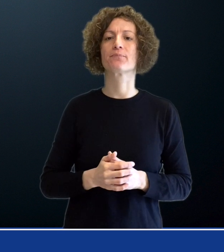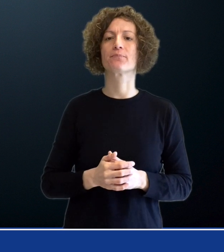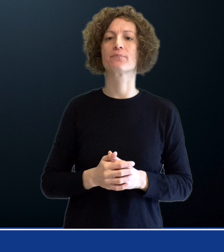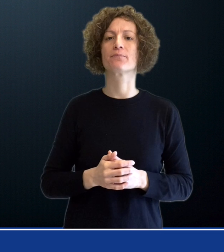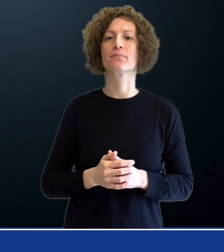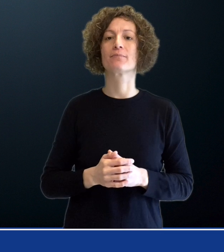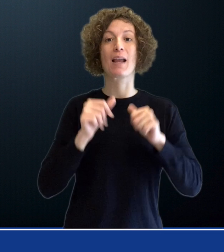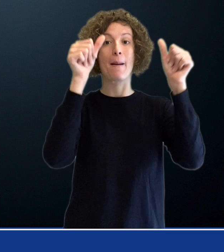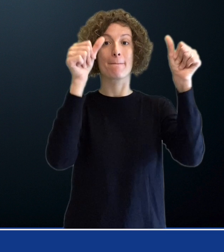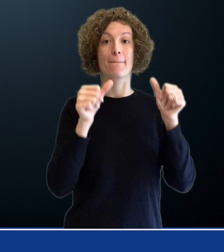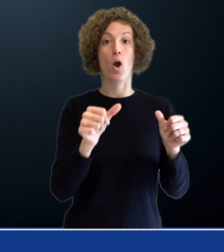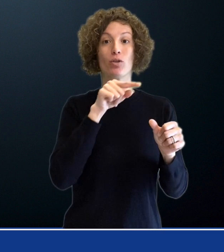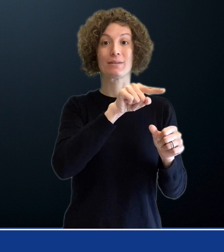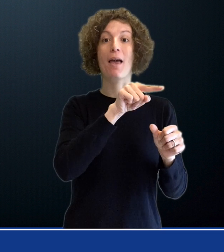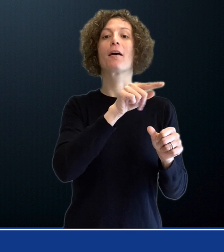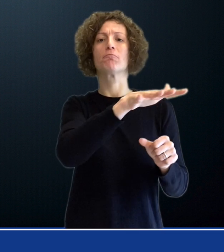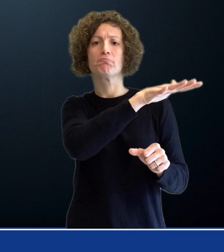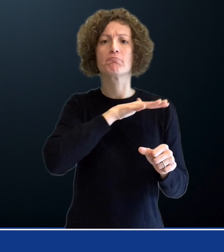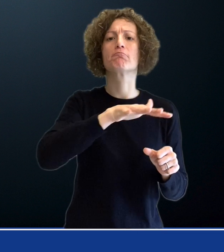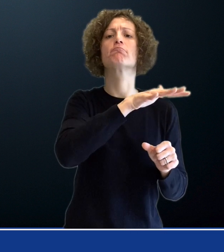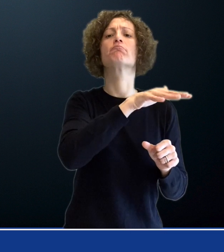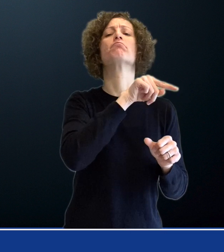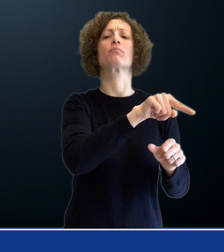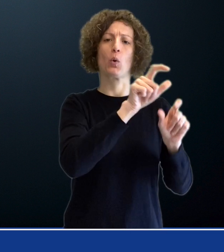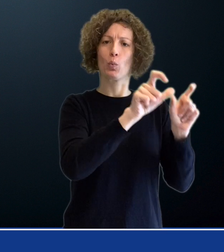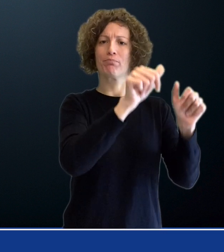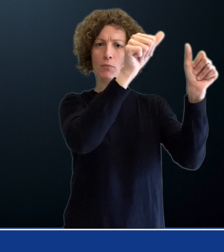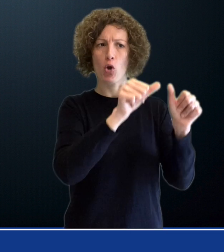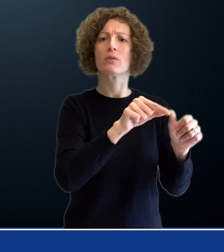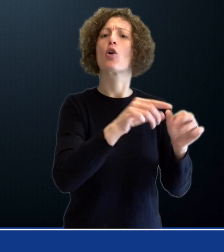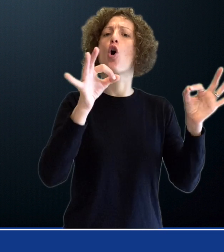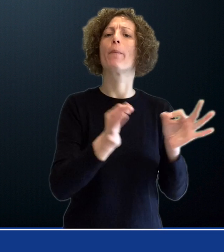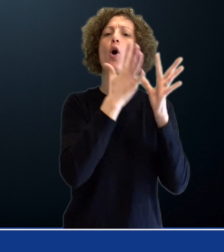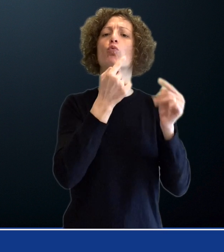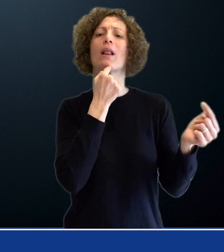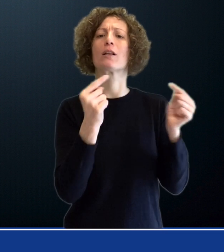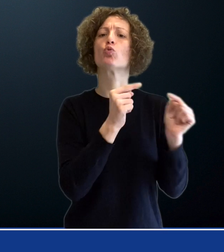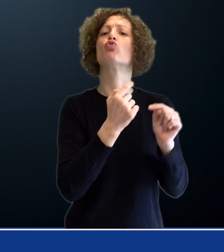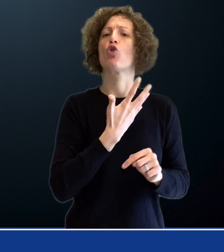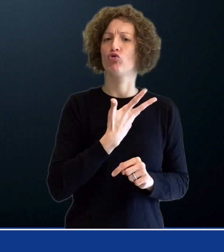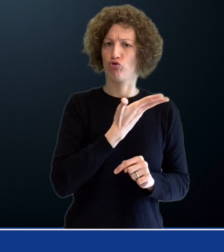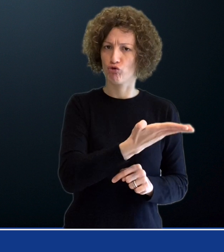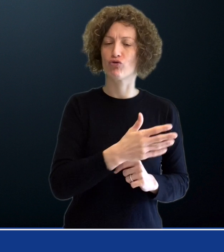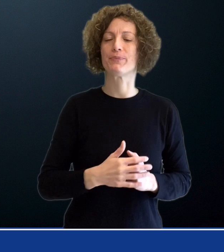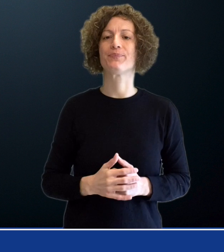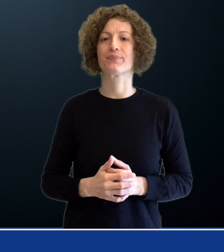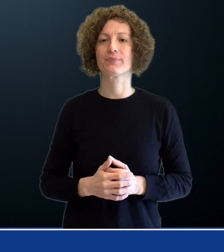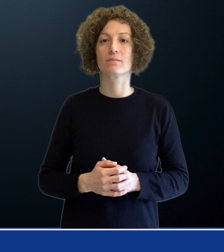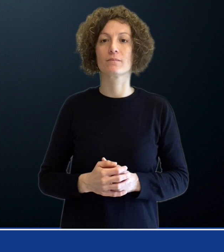I poster verranno visualizzati durante le sessioni di poster, con opportunità di discussione.